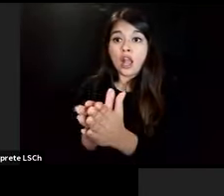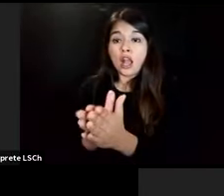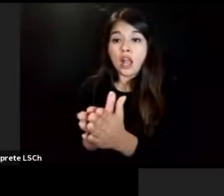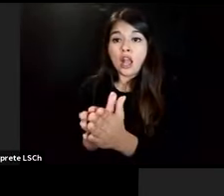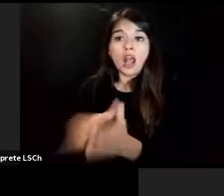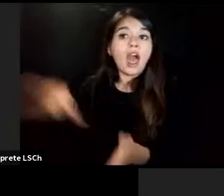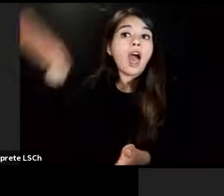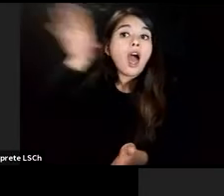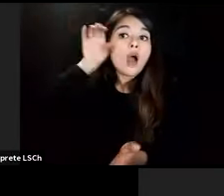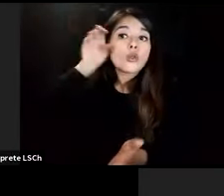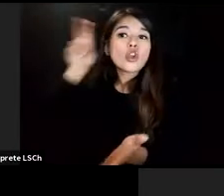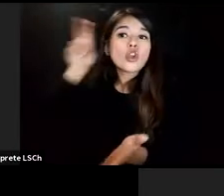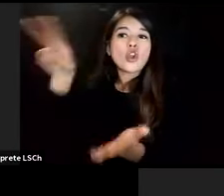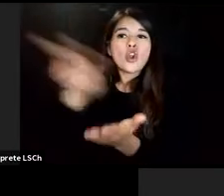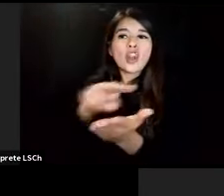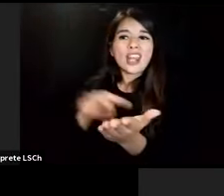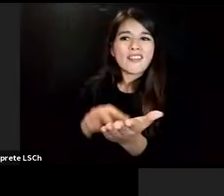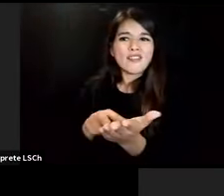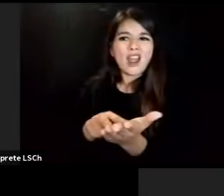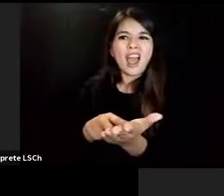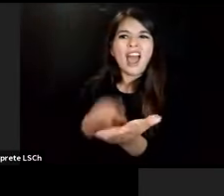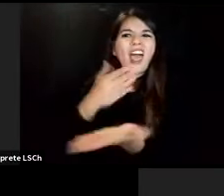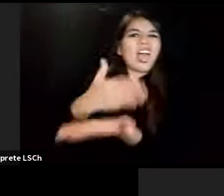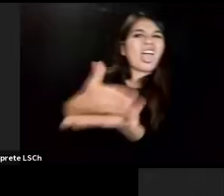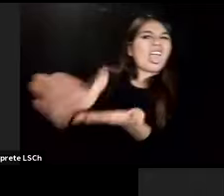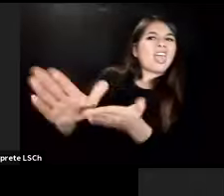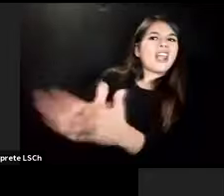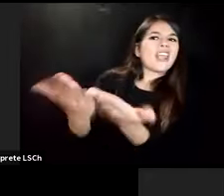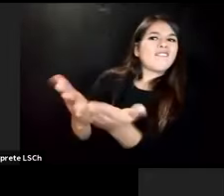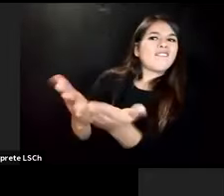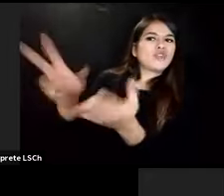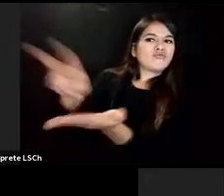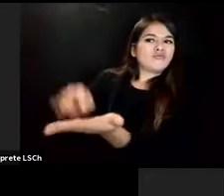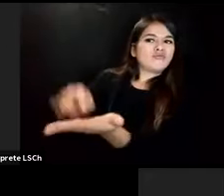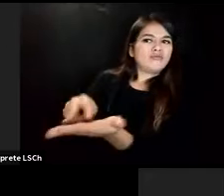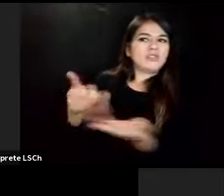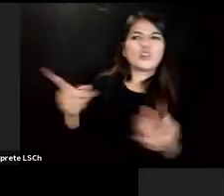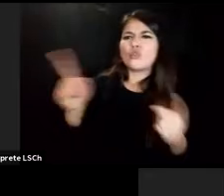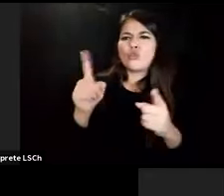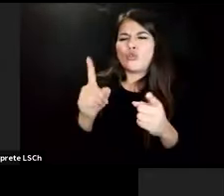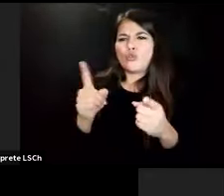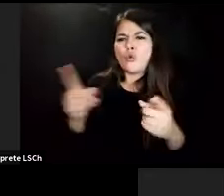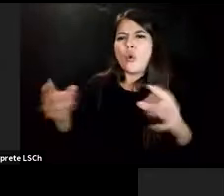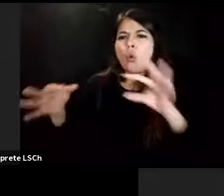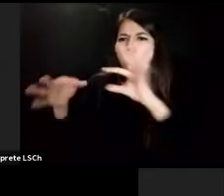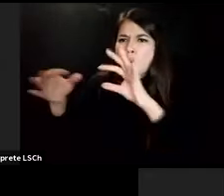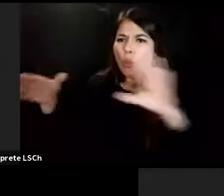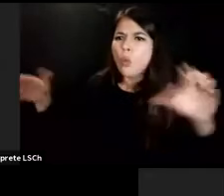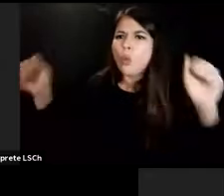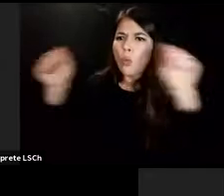dejar de leer libro en papel. Y la verdad es que son caminos que coexisten, y que muchas veces llevan el uno al otro. Alguien que